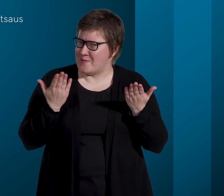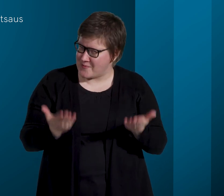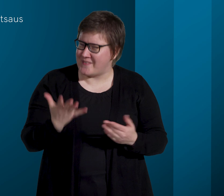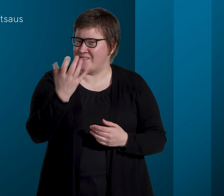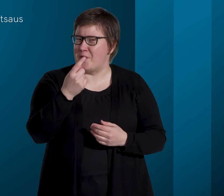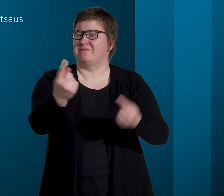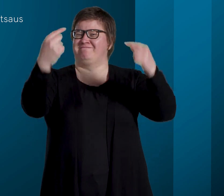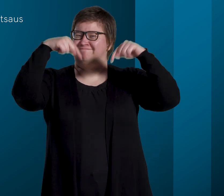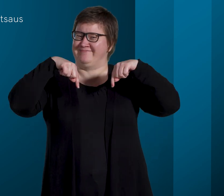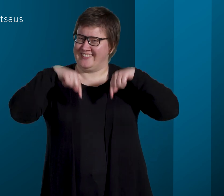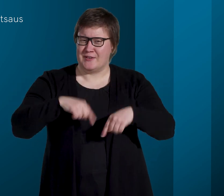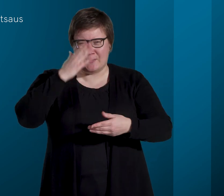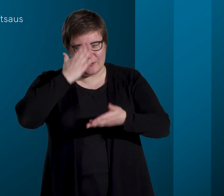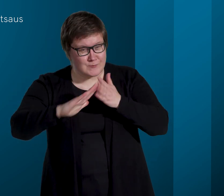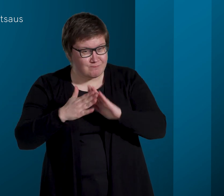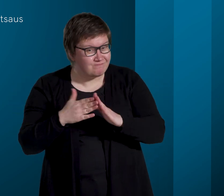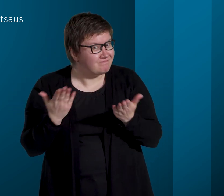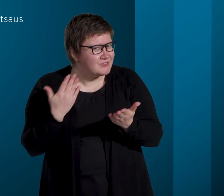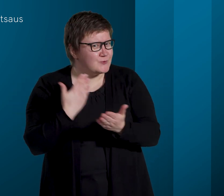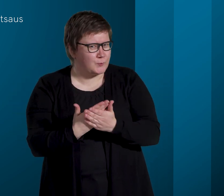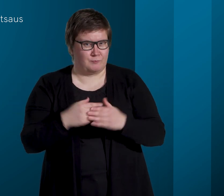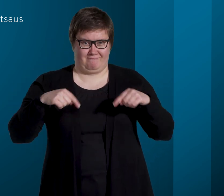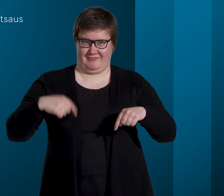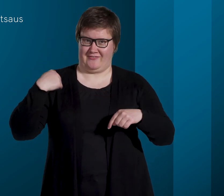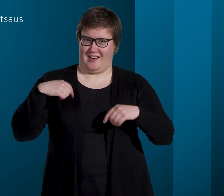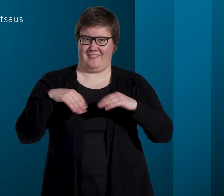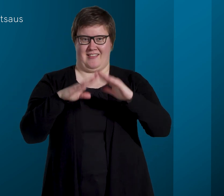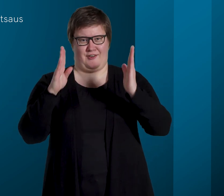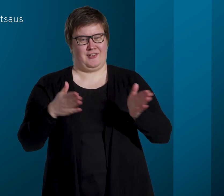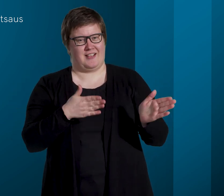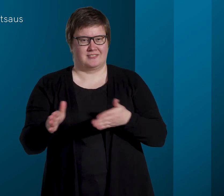Nyt on tilaisuutesi, sillä Valkeassa talossa järjestetään -